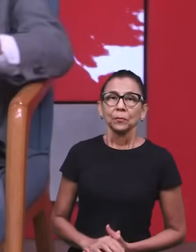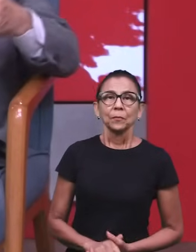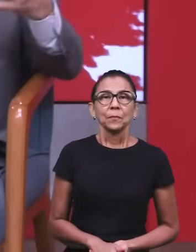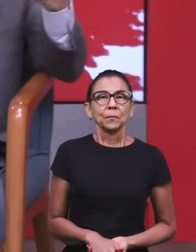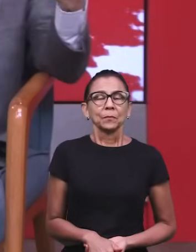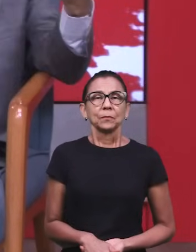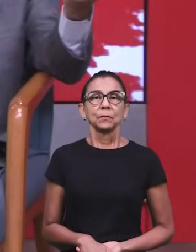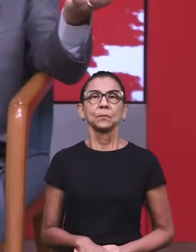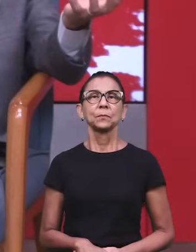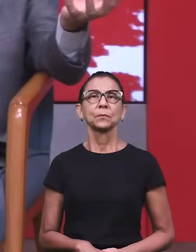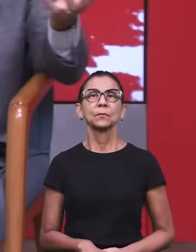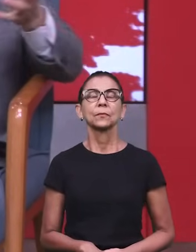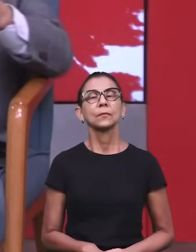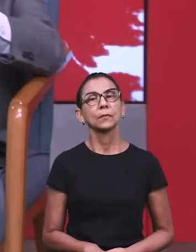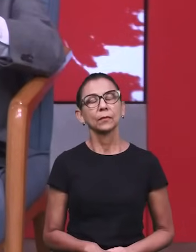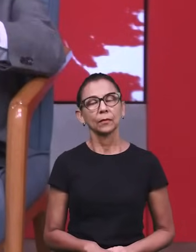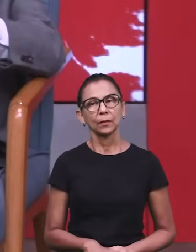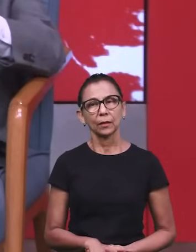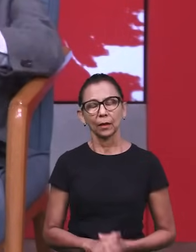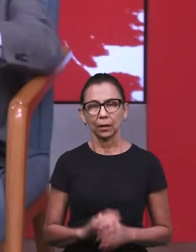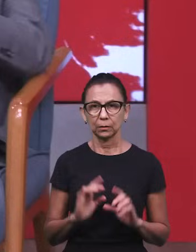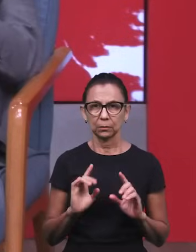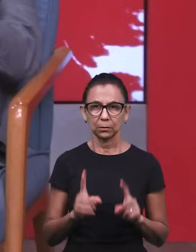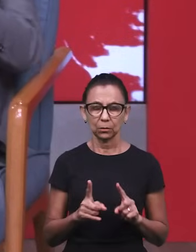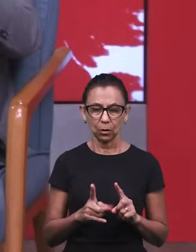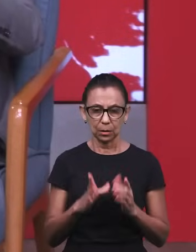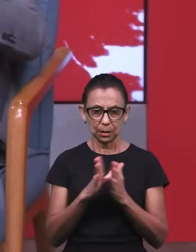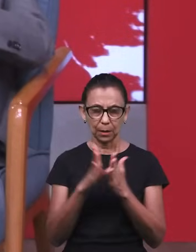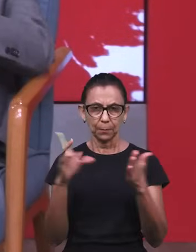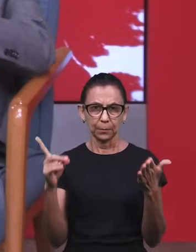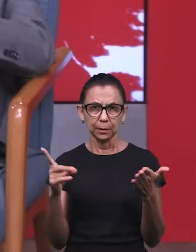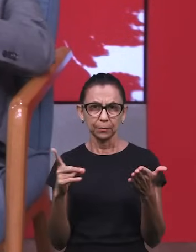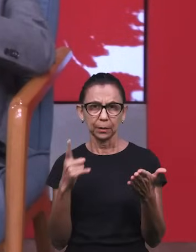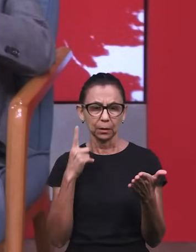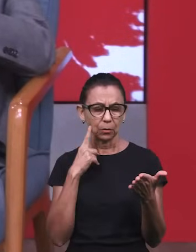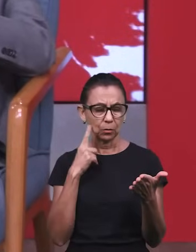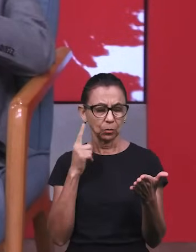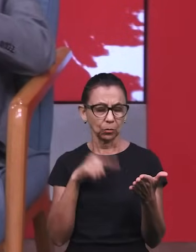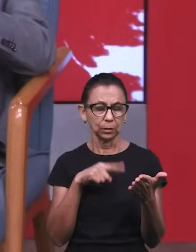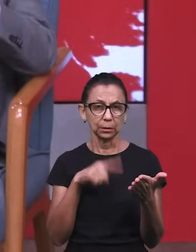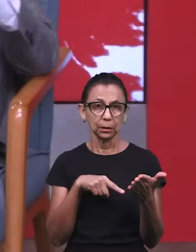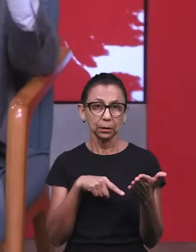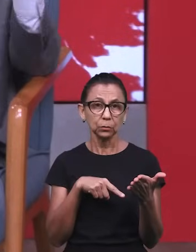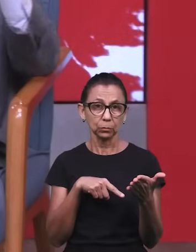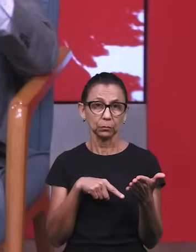um dos nós falamos hoje e nós olhamos dentro da palavra e que uma coisa que nós temos falado nos